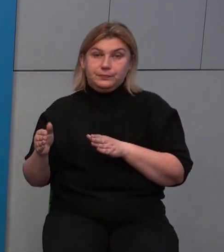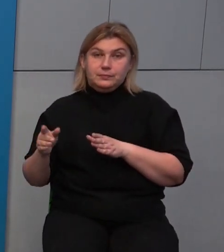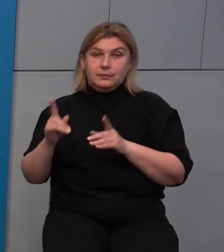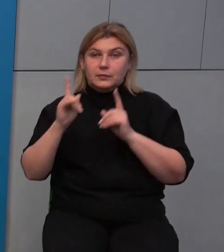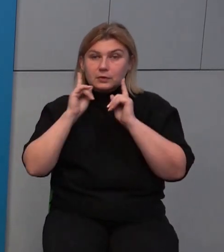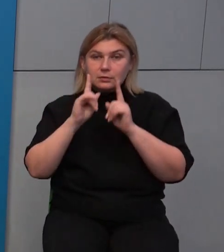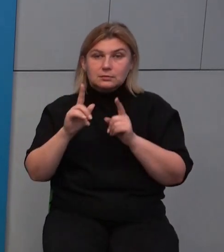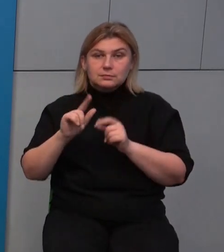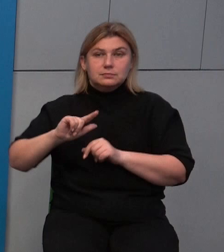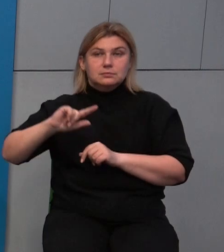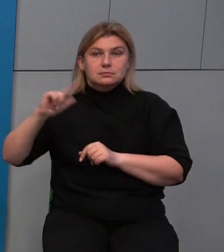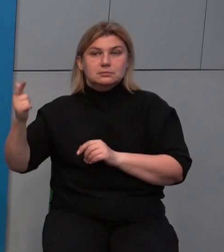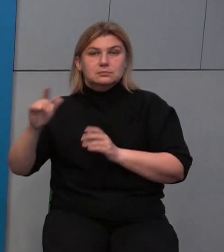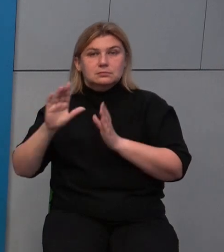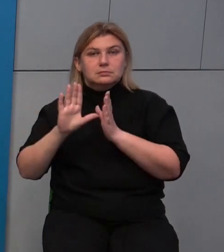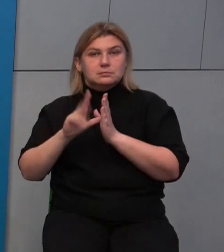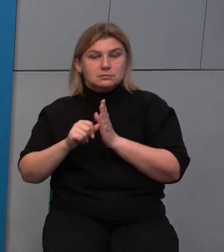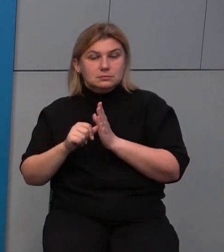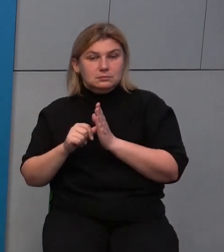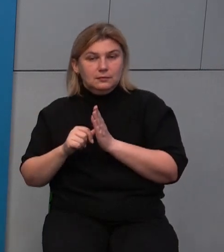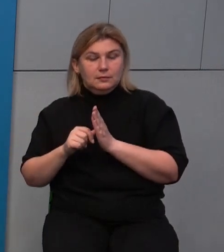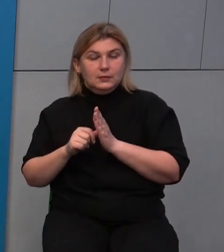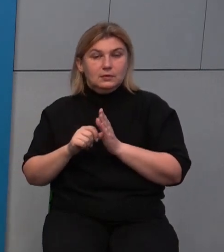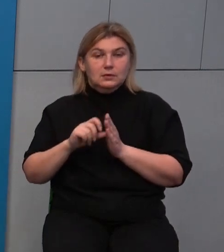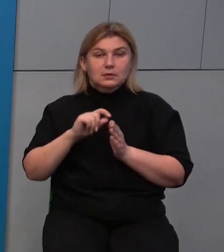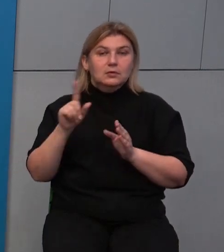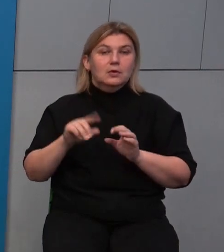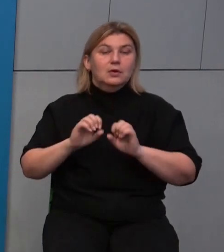po drugiej stronie miasta niż ten oficjalny Lwów.